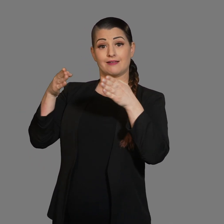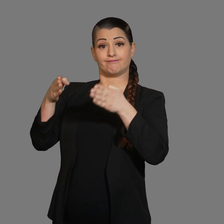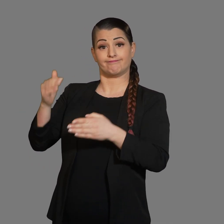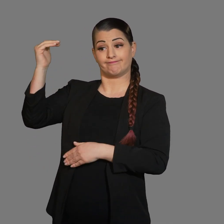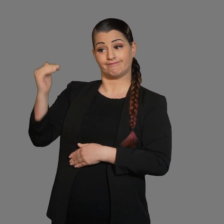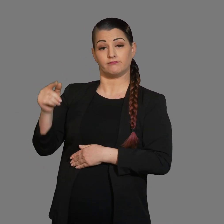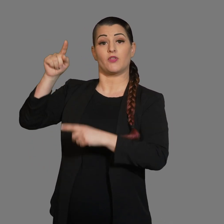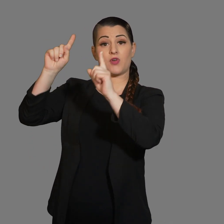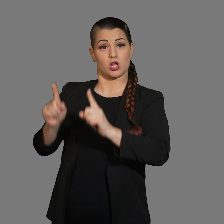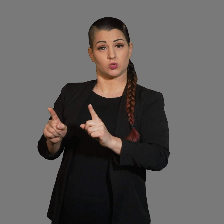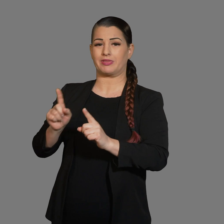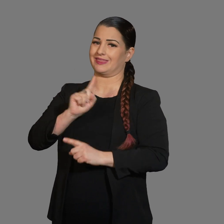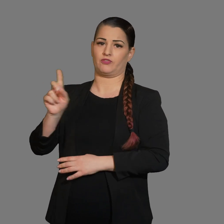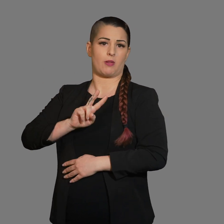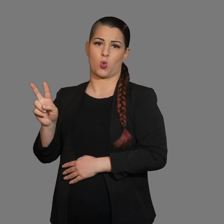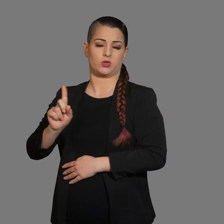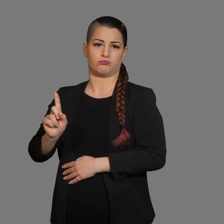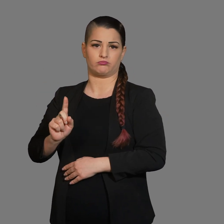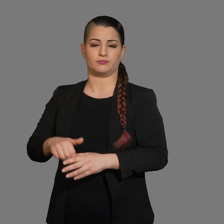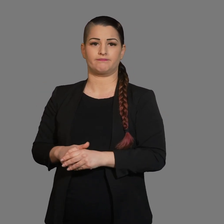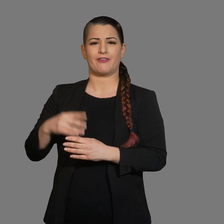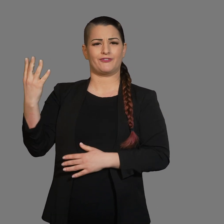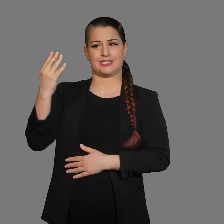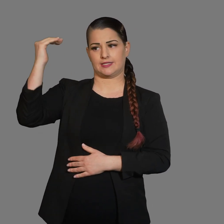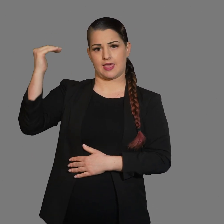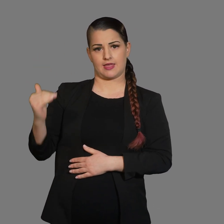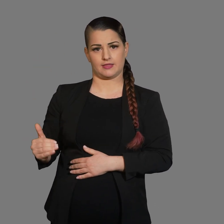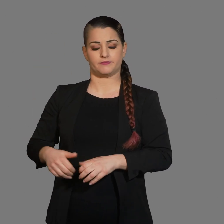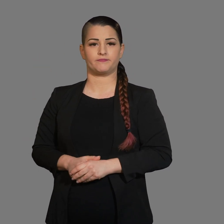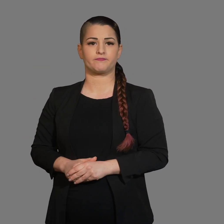Das Verbot gilt nicht für folgende Einrichtungen und Veranstaltungen: